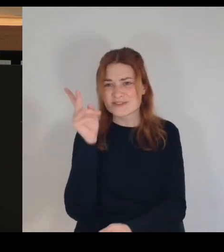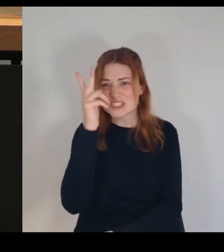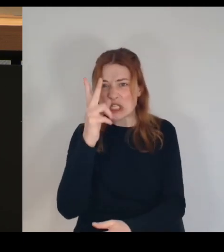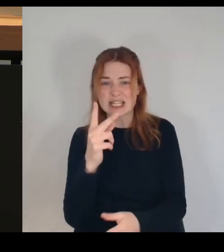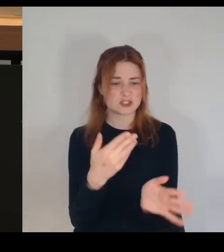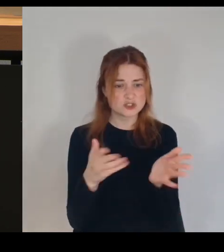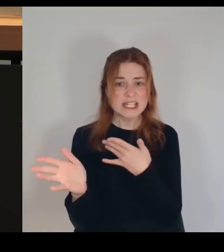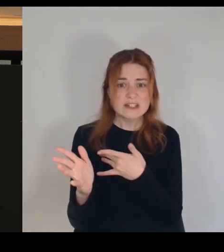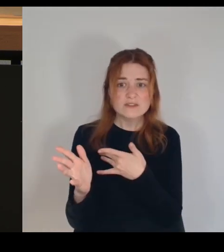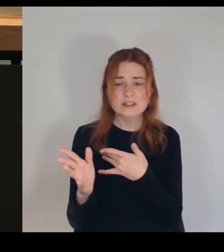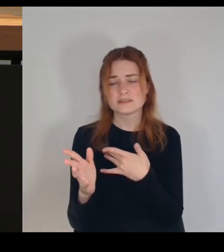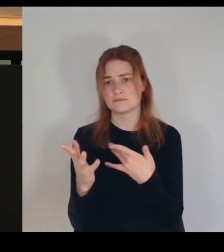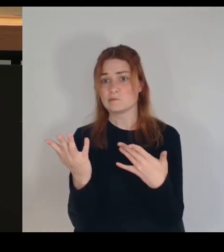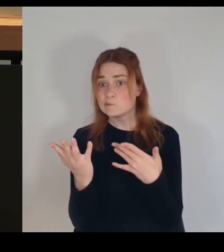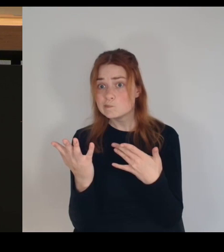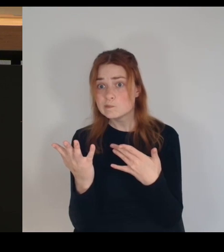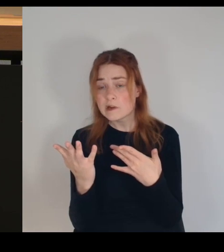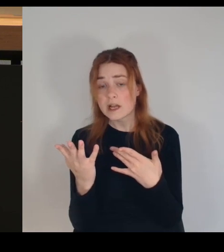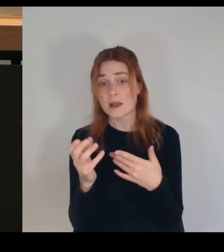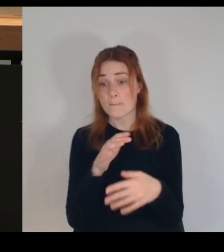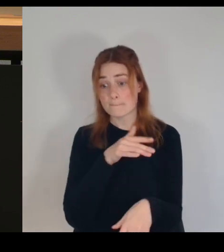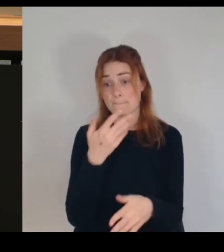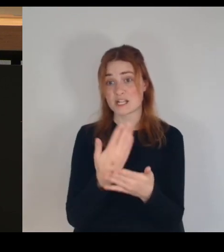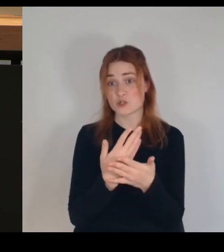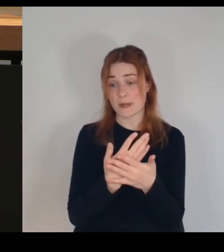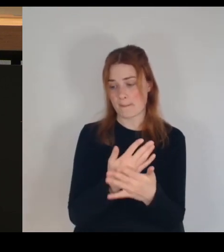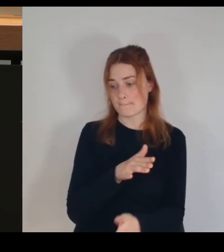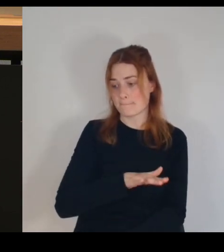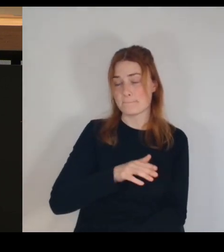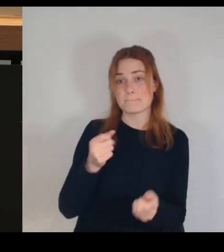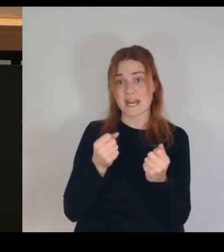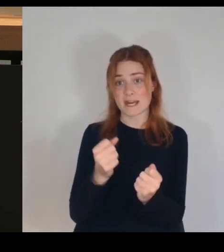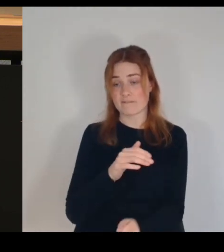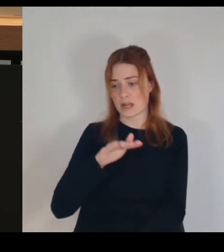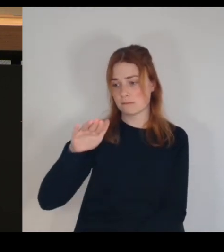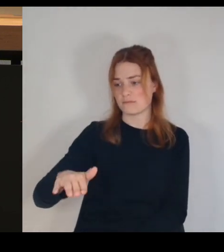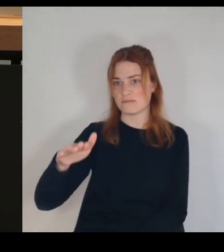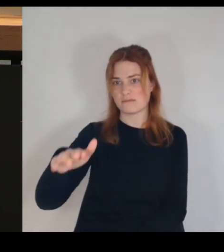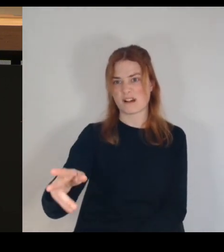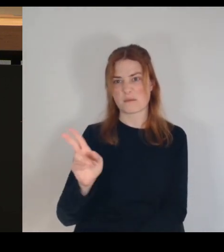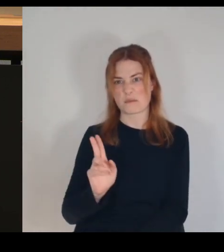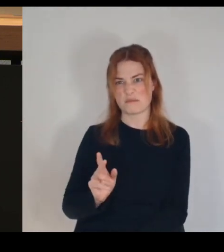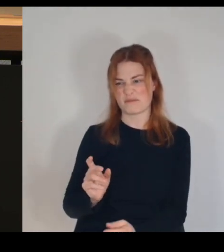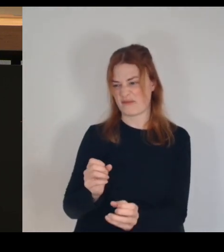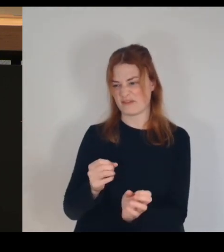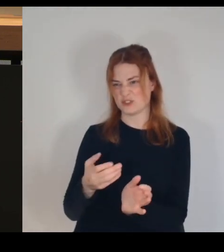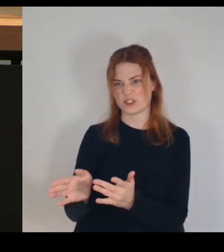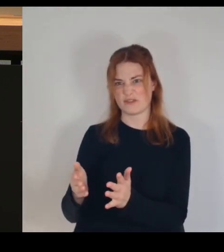anderem dazu führen, dass die BSR nicht mehr durchkommt, dass die Busse nicht mehr durchkommen? An dieser Stelle bräuchte es doch